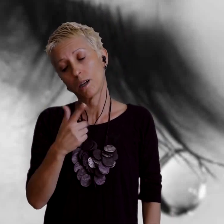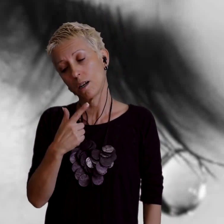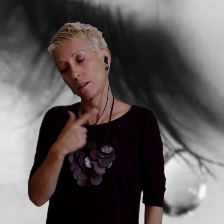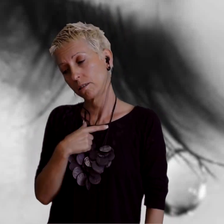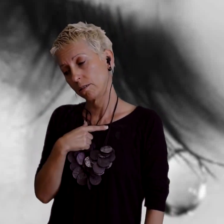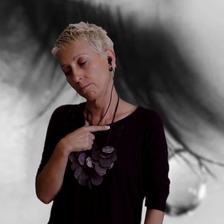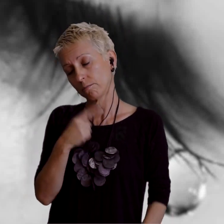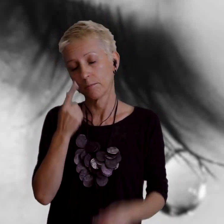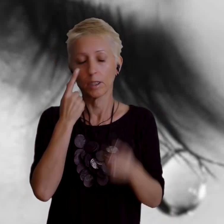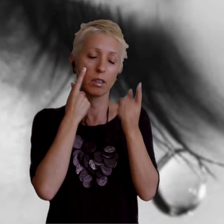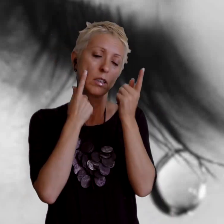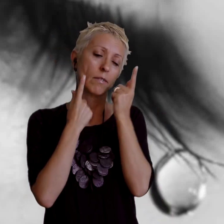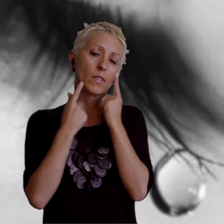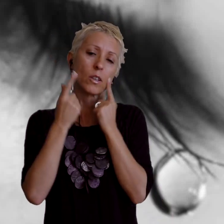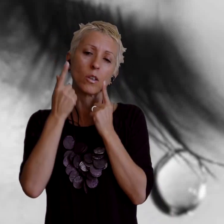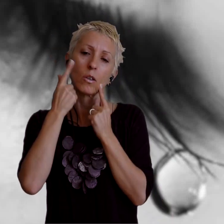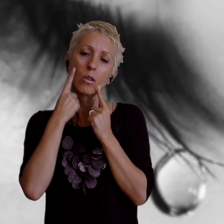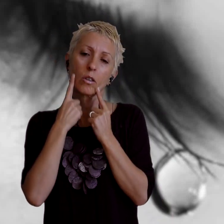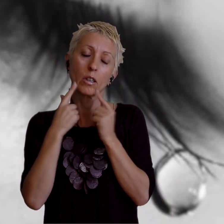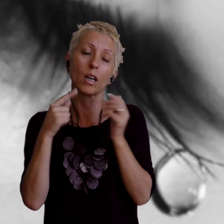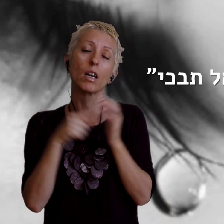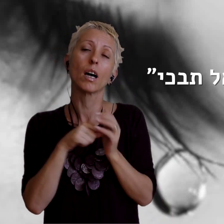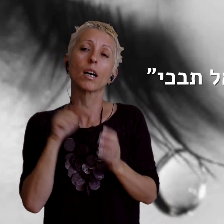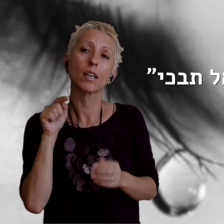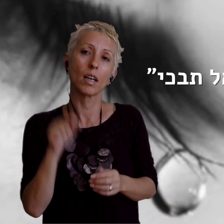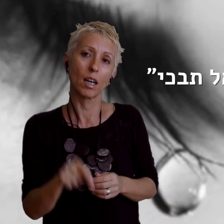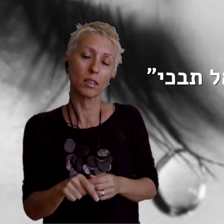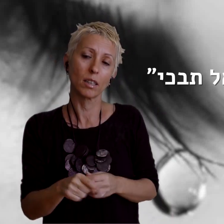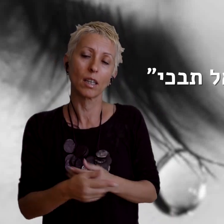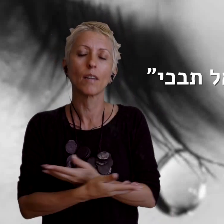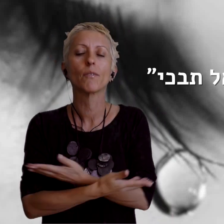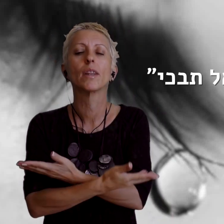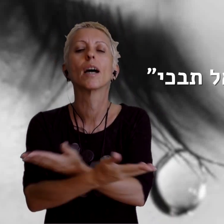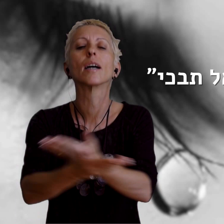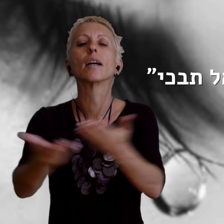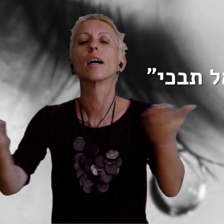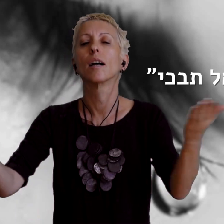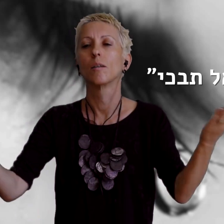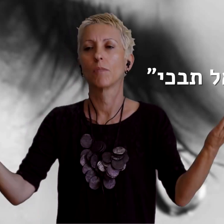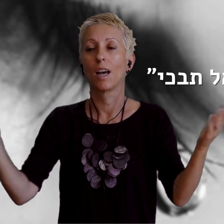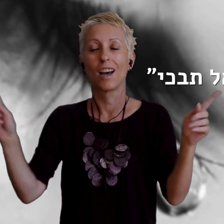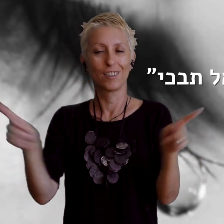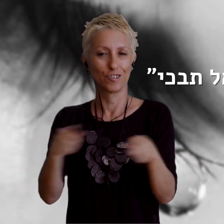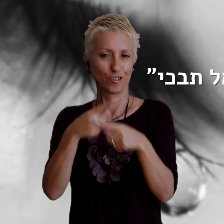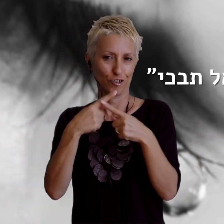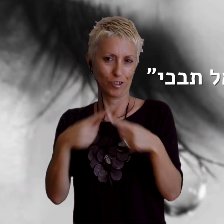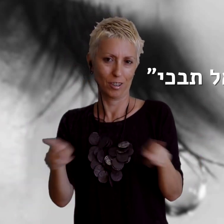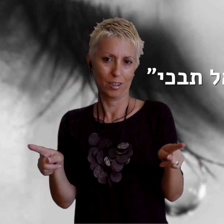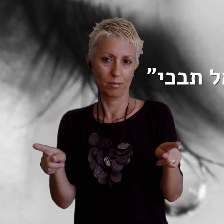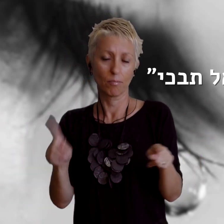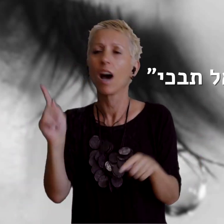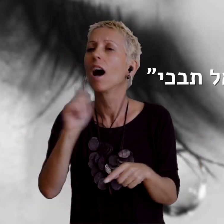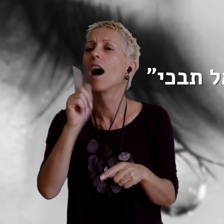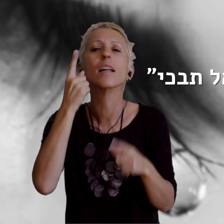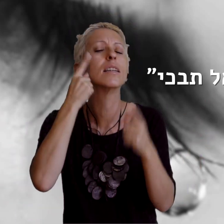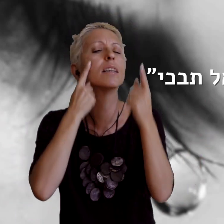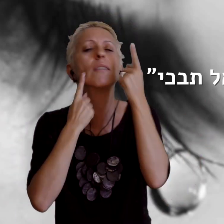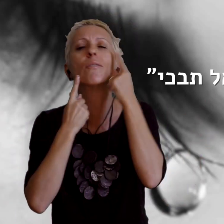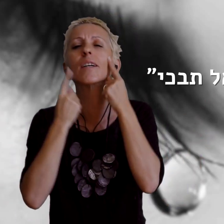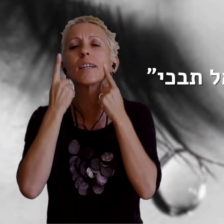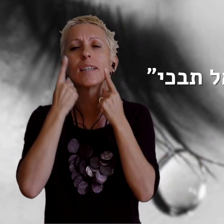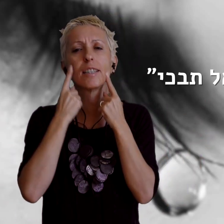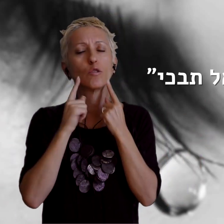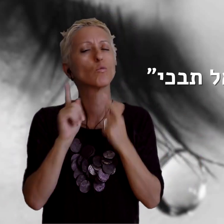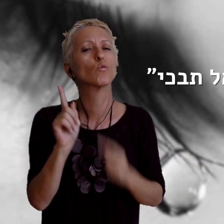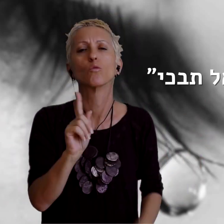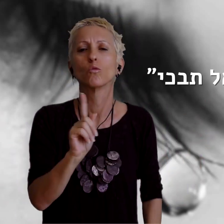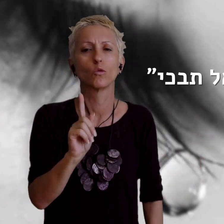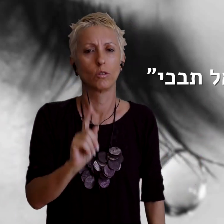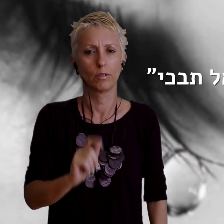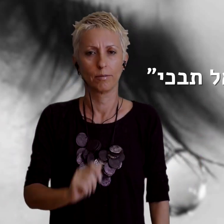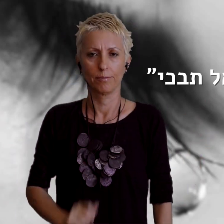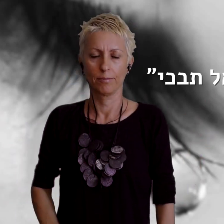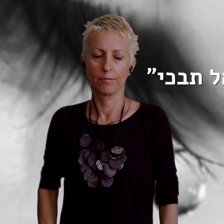בא לי לבכות, לכן לפניכם השיר "אל תבכי"